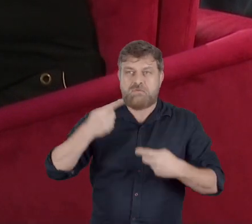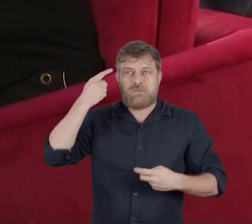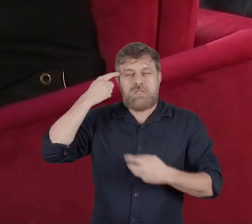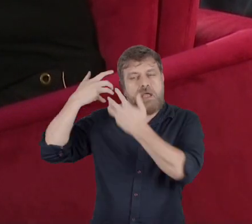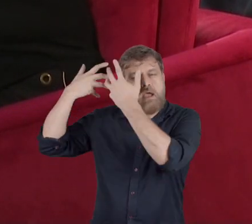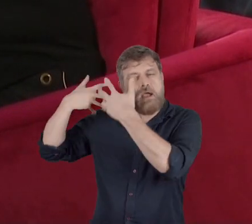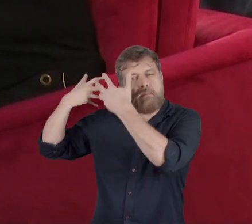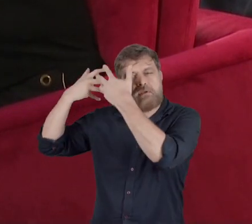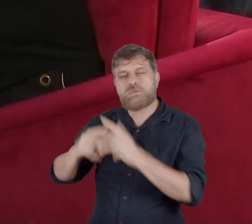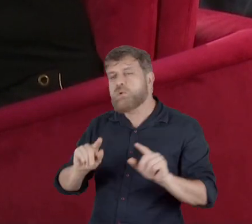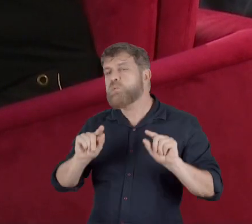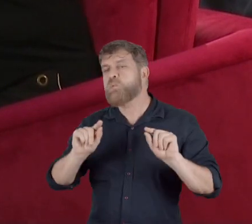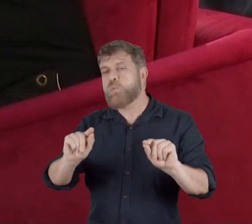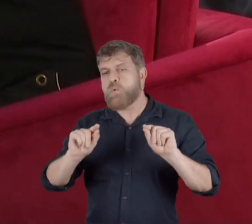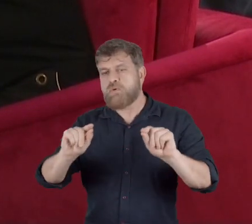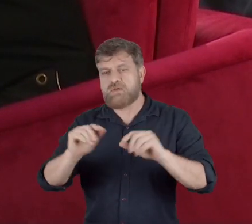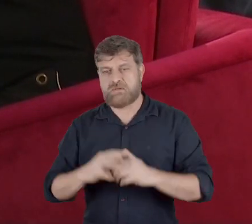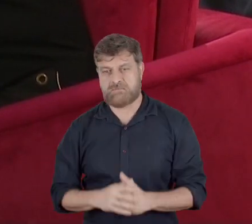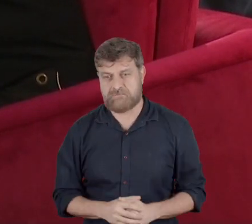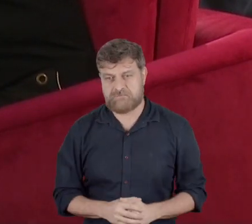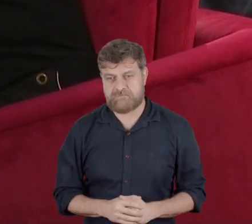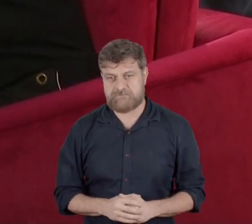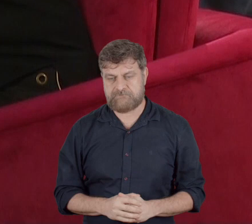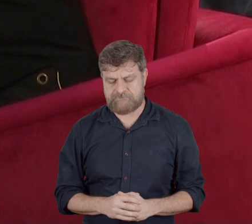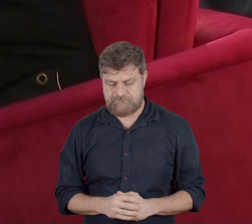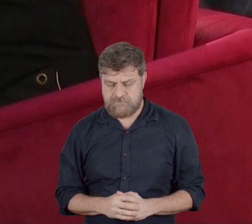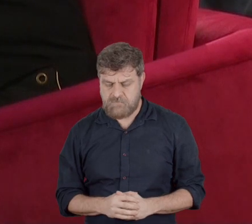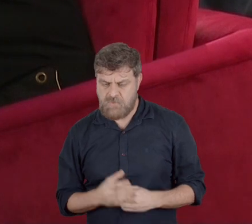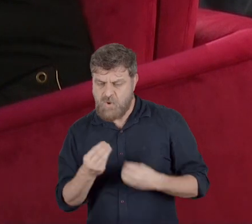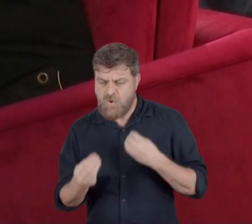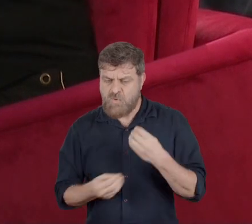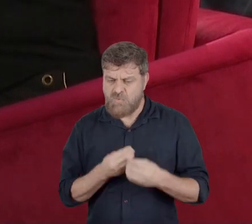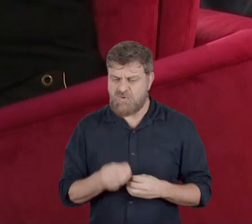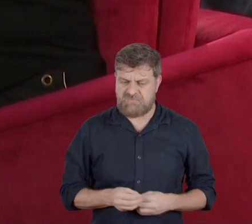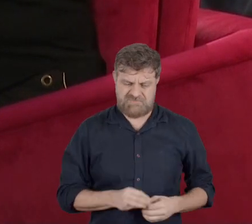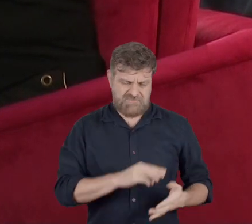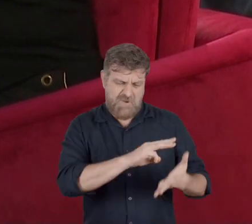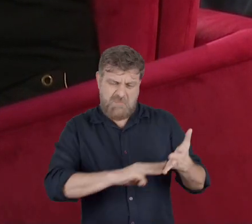é um pouco pensar o esgotamento desse modelo,